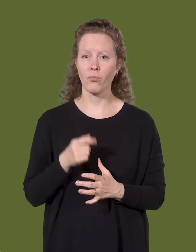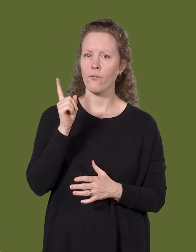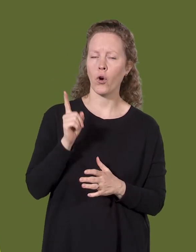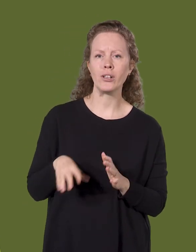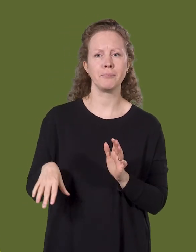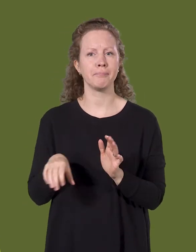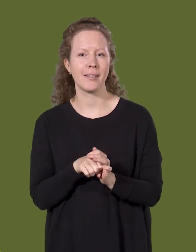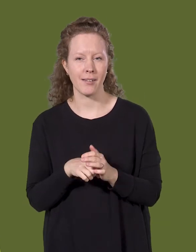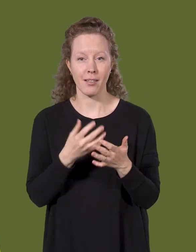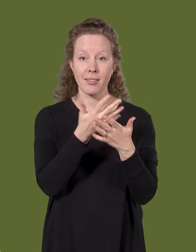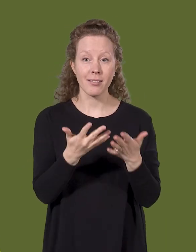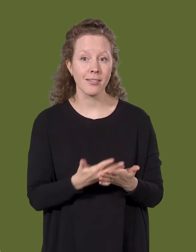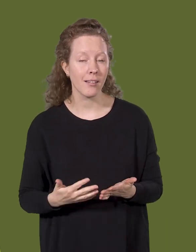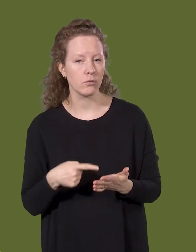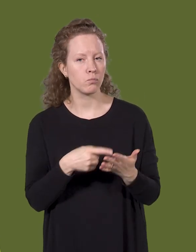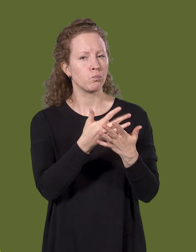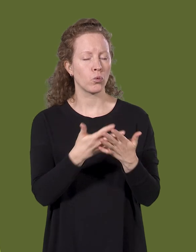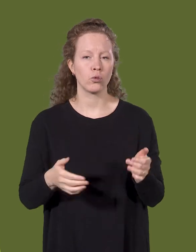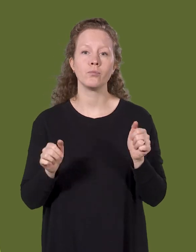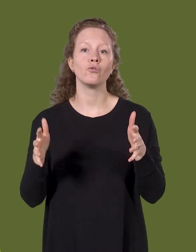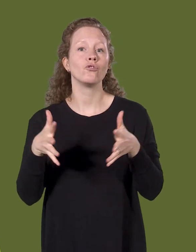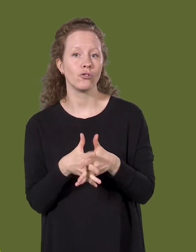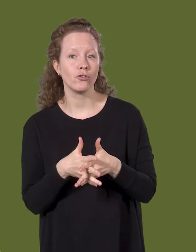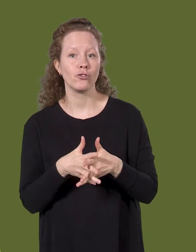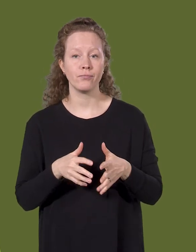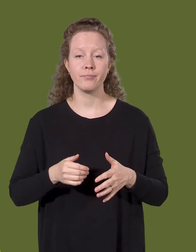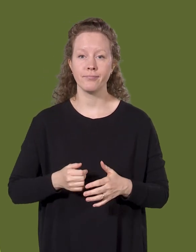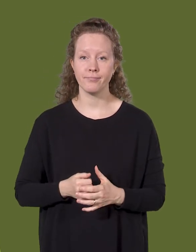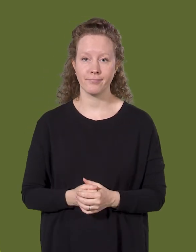Därtill ska varningsmeddelanden som skickas i textform formuleras i klarspråk.